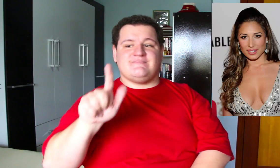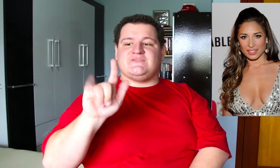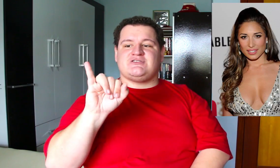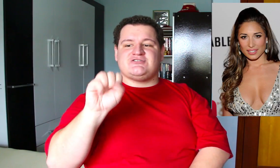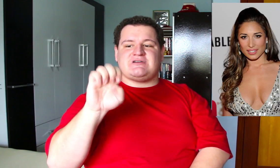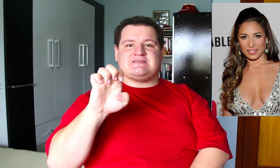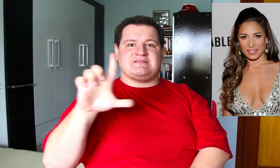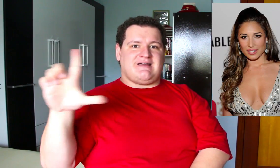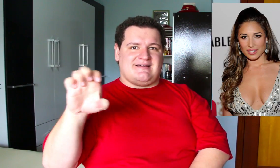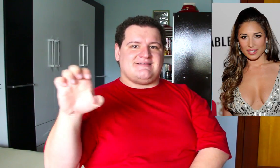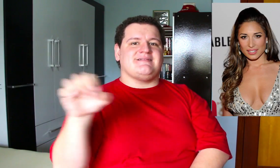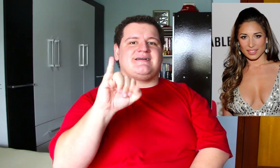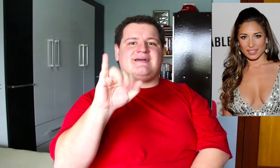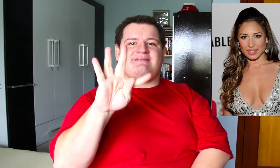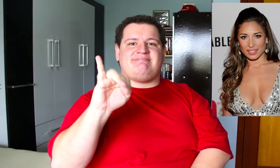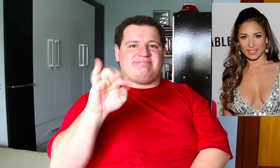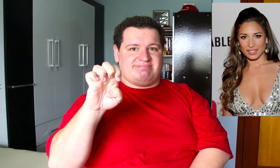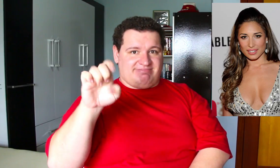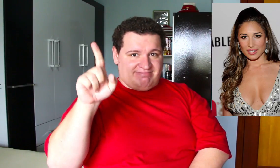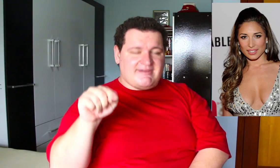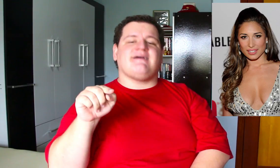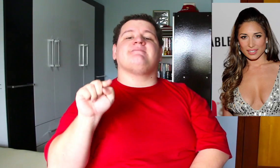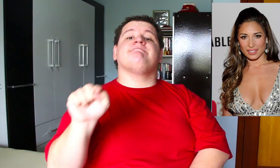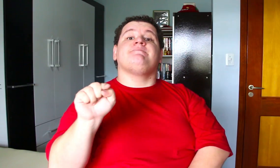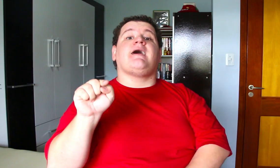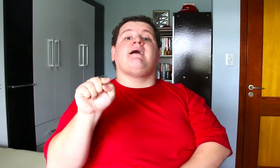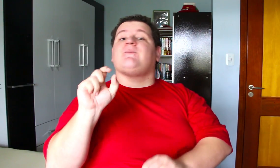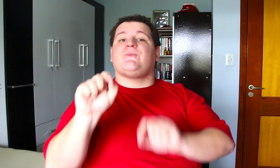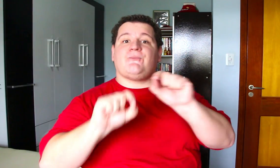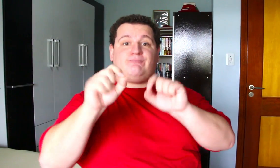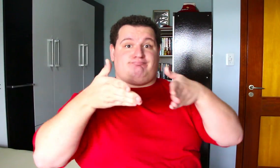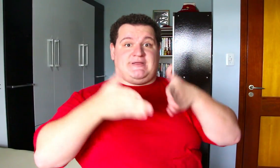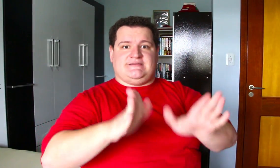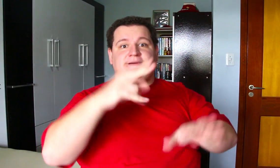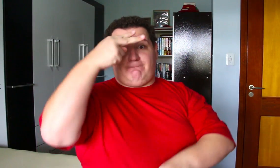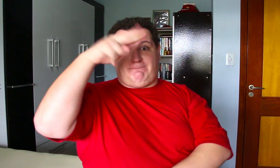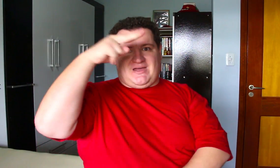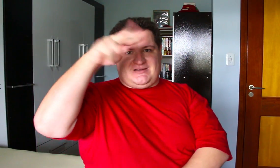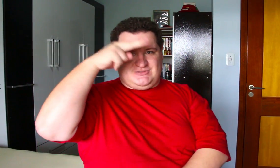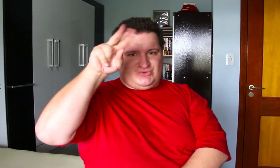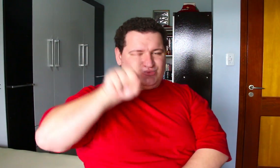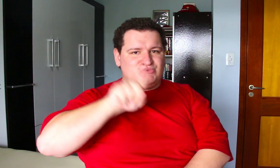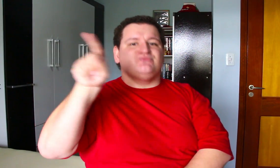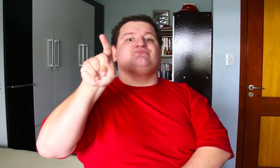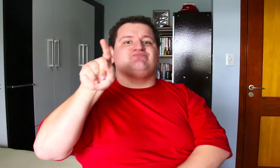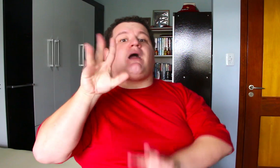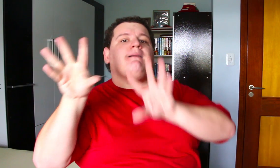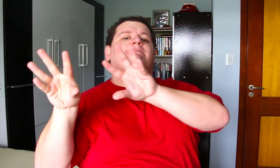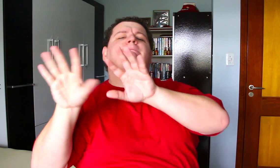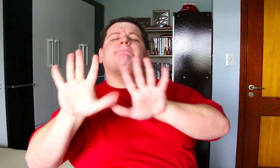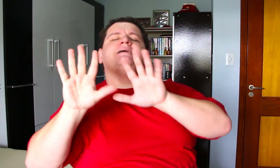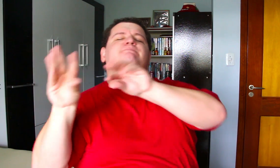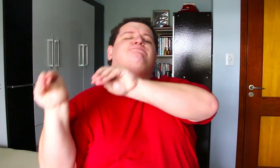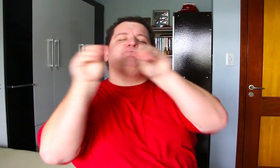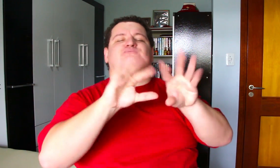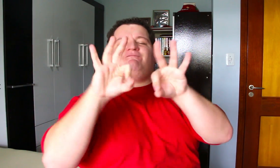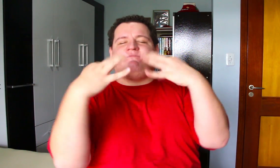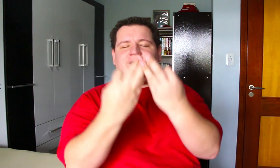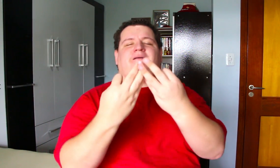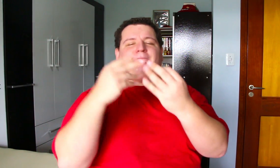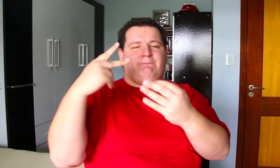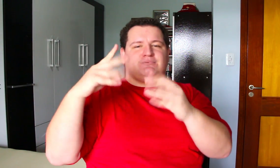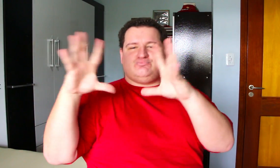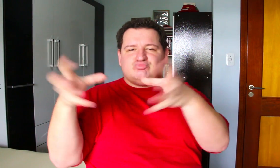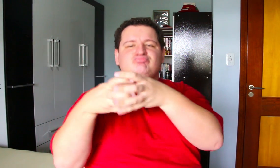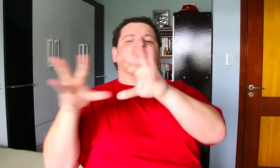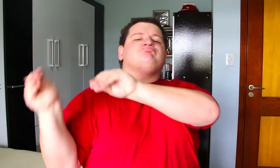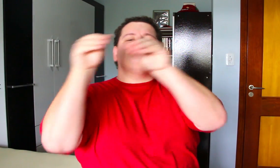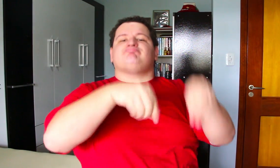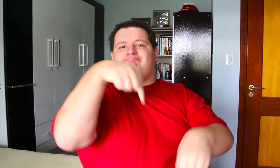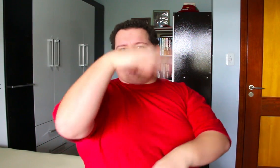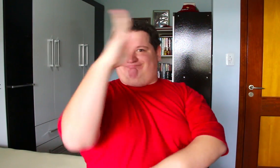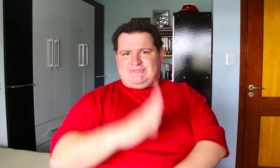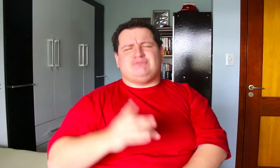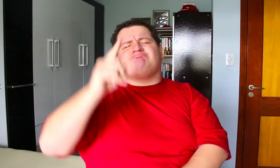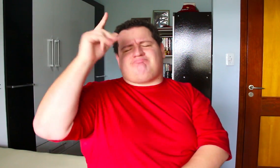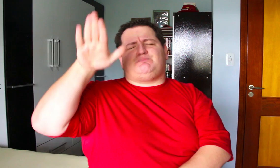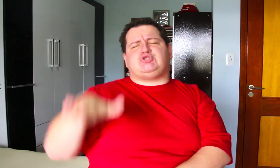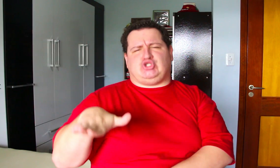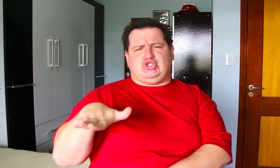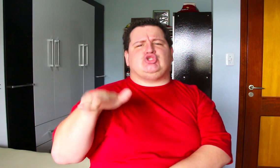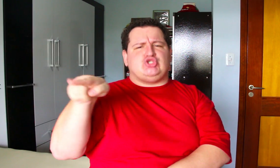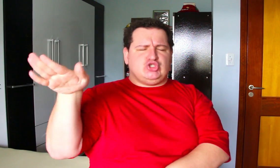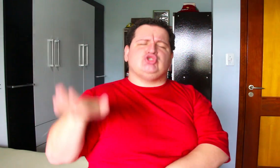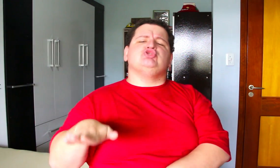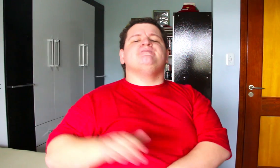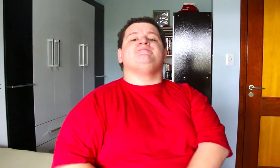Giselle Itié nasceu em México, se mudou para Brasil com sua família quando era pequena.